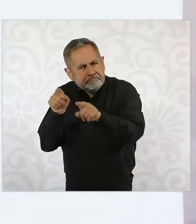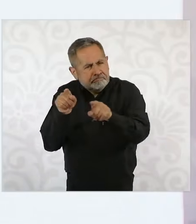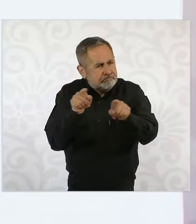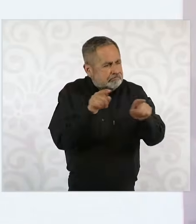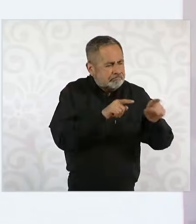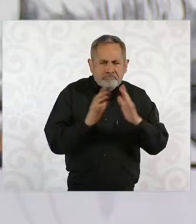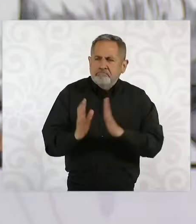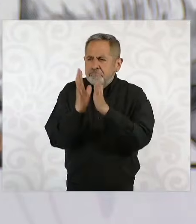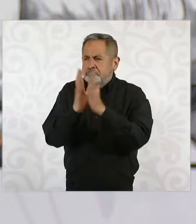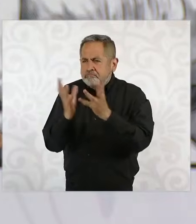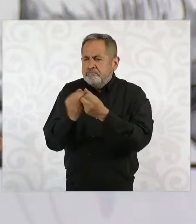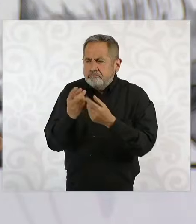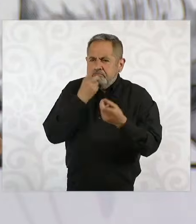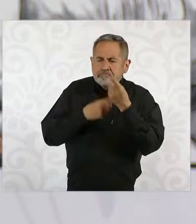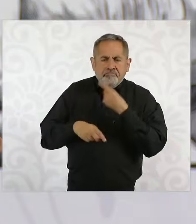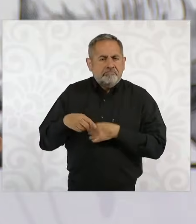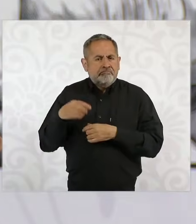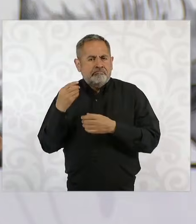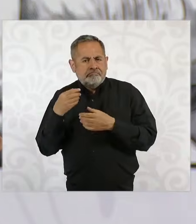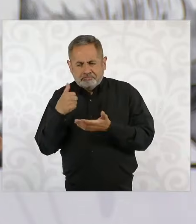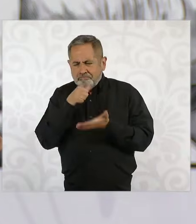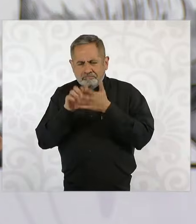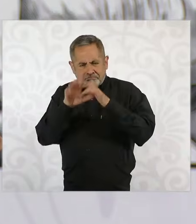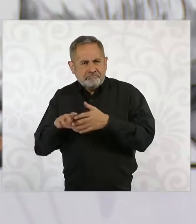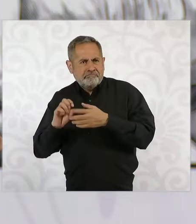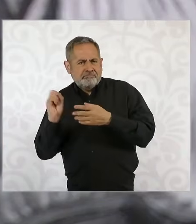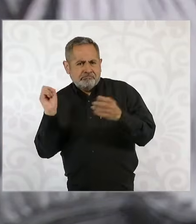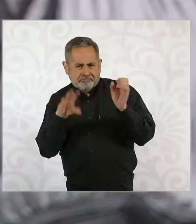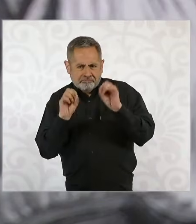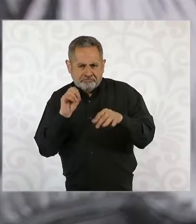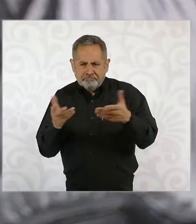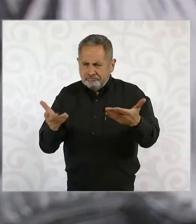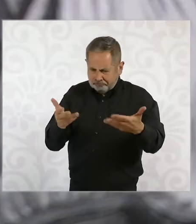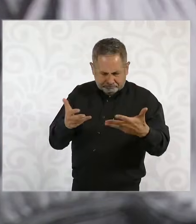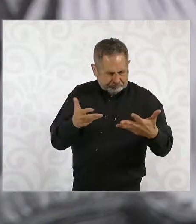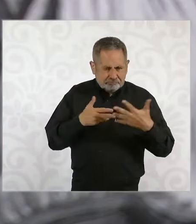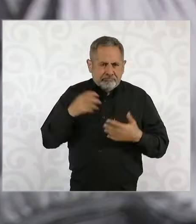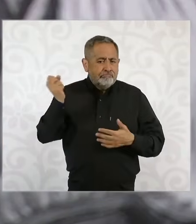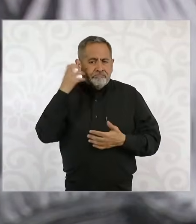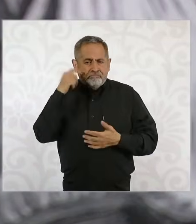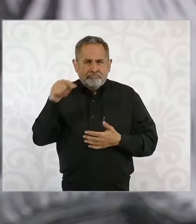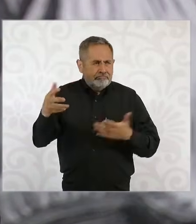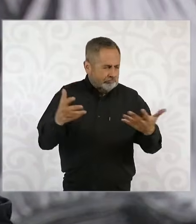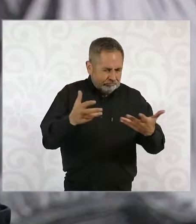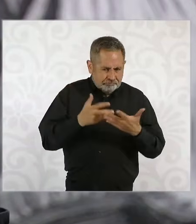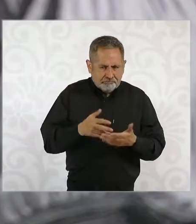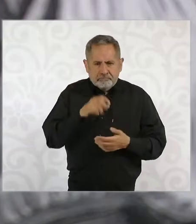de todos los que han querido en diferentes foros y también eh consultando a la cámara que